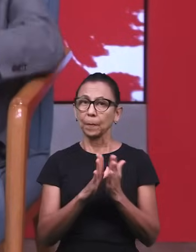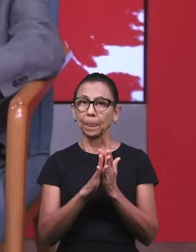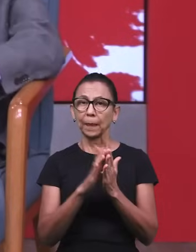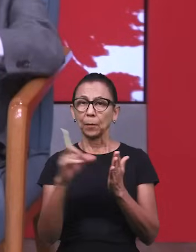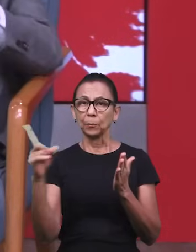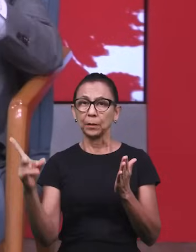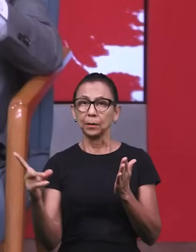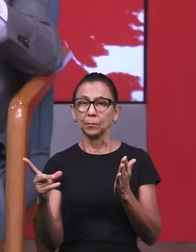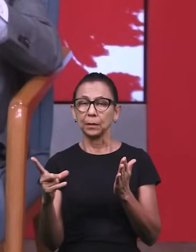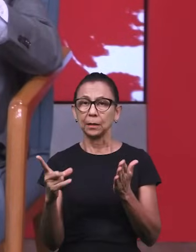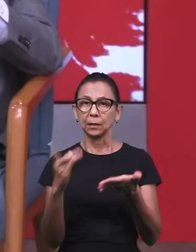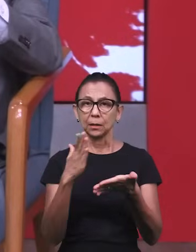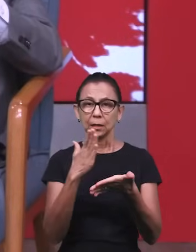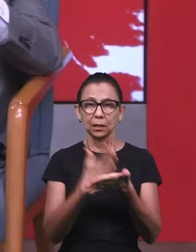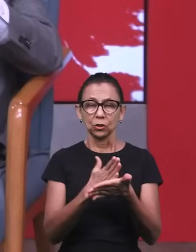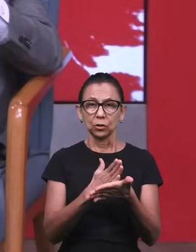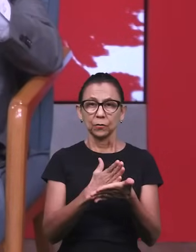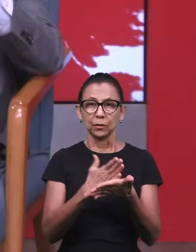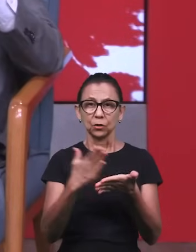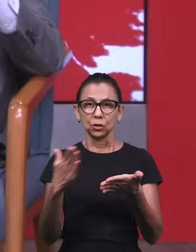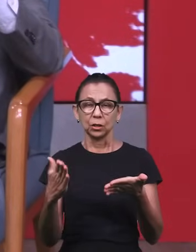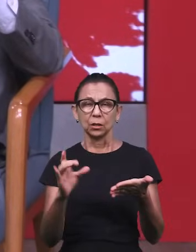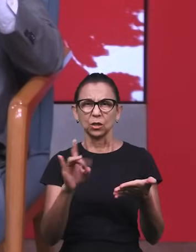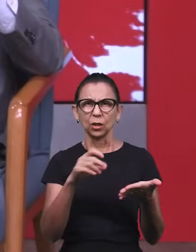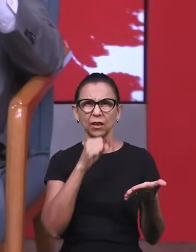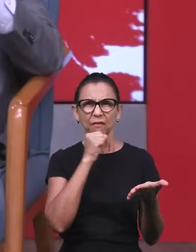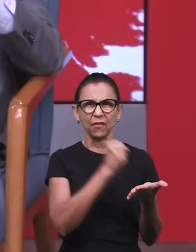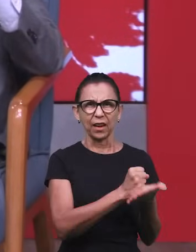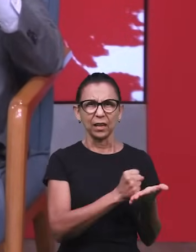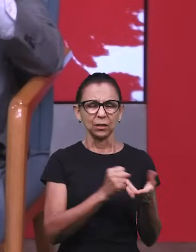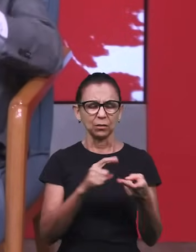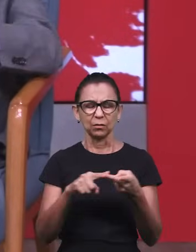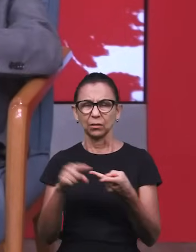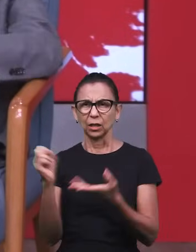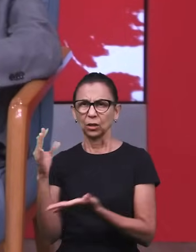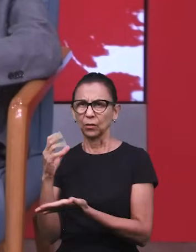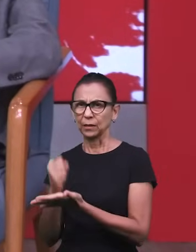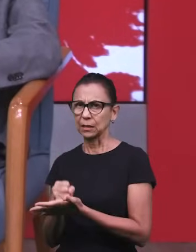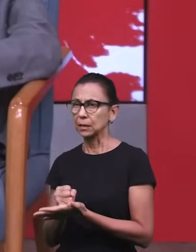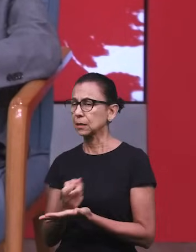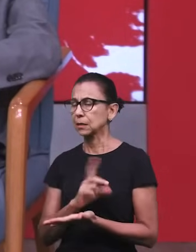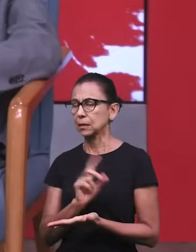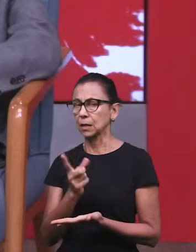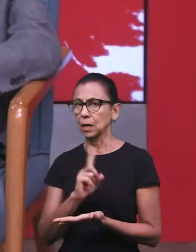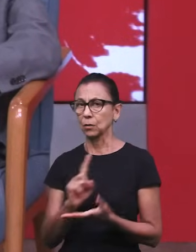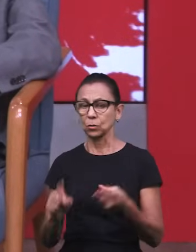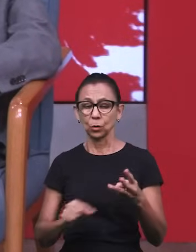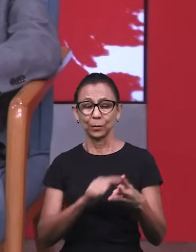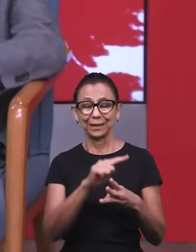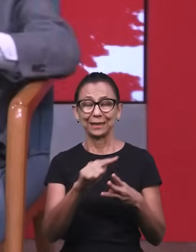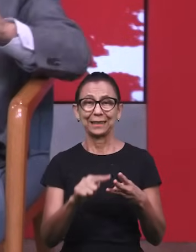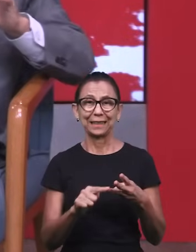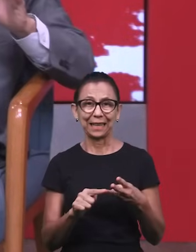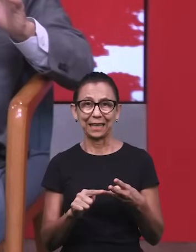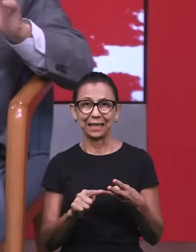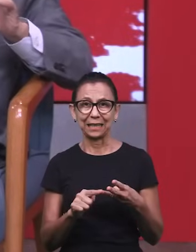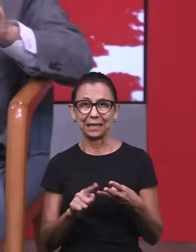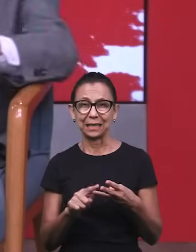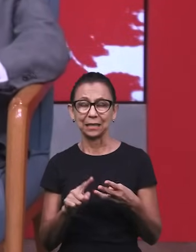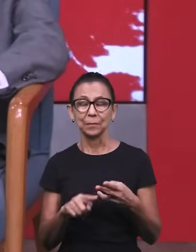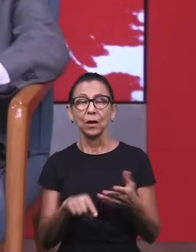dividida em três partes não é em duas Velho e Novo Testamento não três partes o velho testamento não